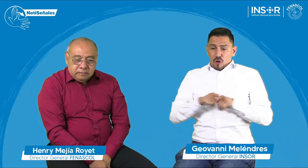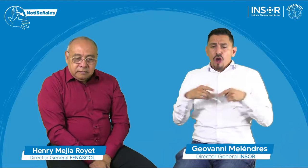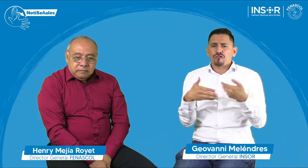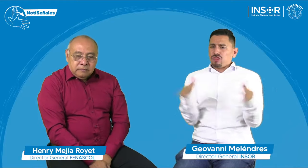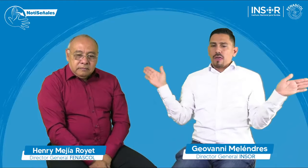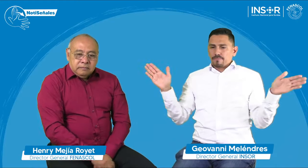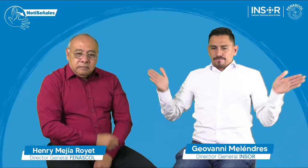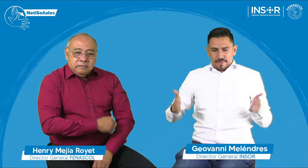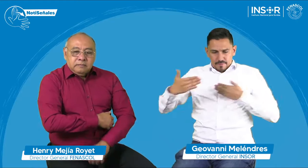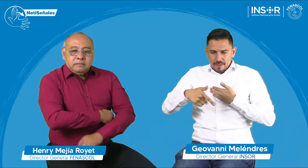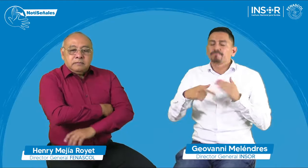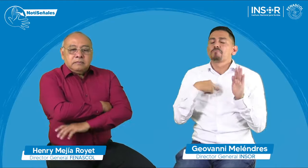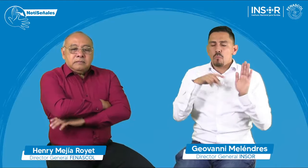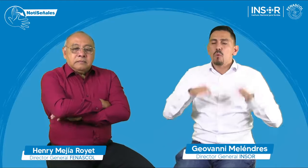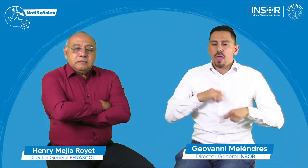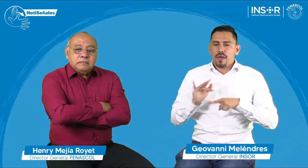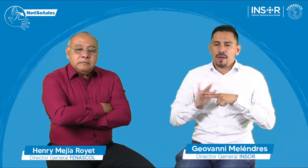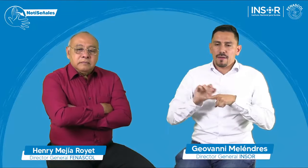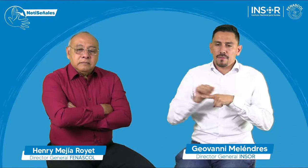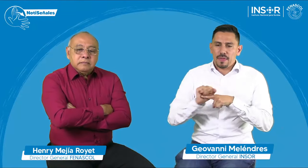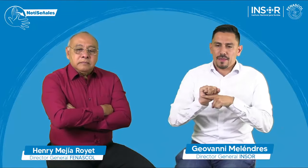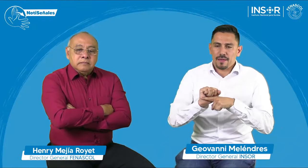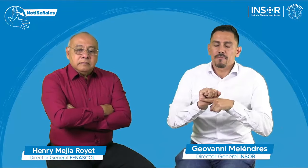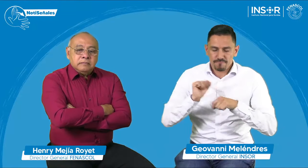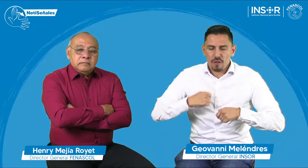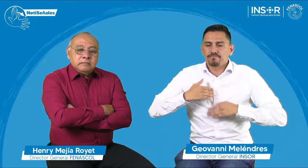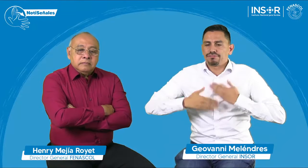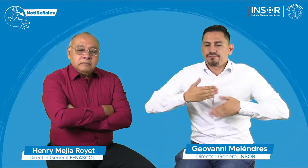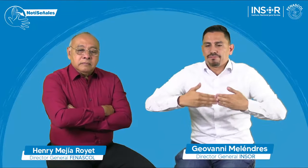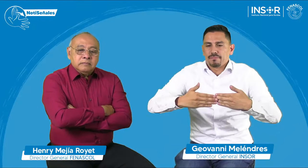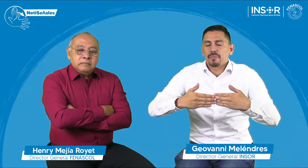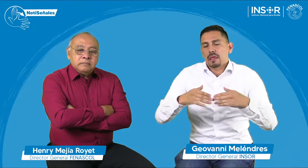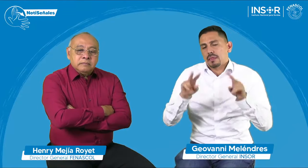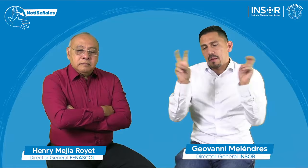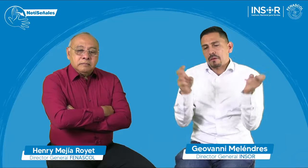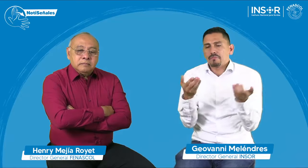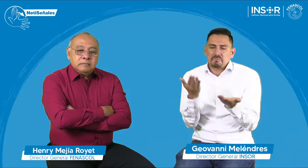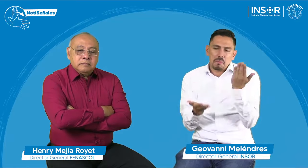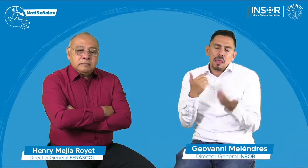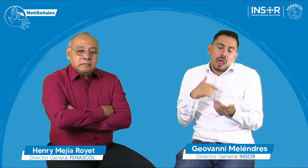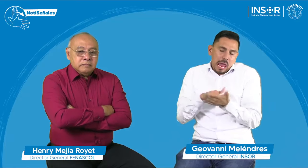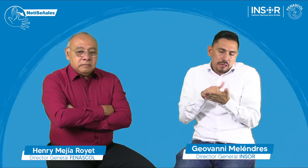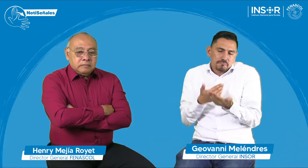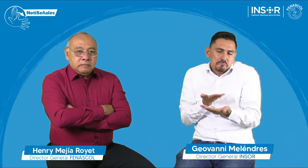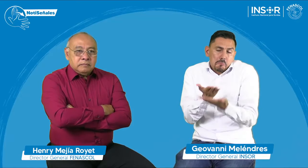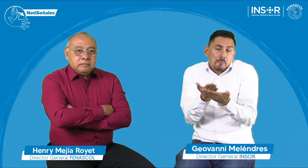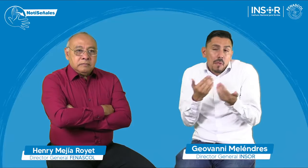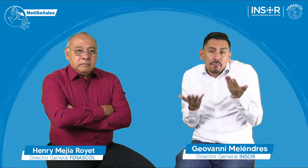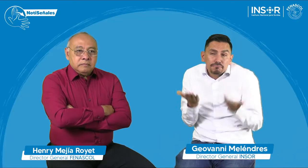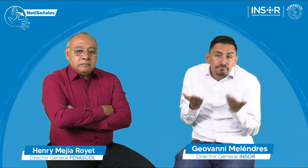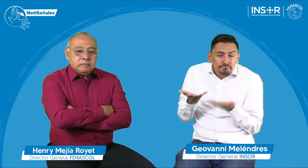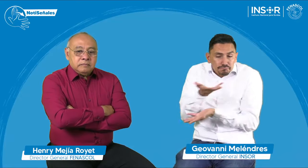poder eh nuestras responsabilidades dentro de nuestros límites e implementar